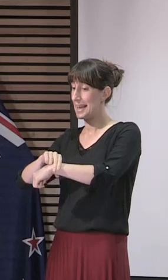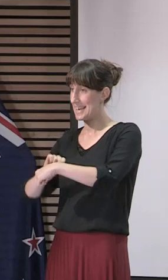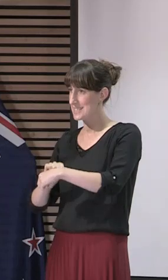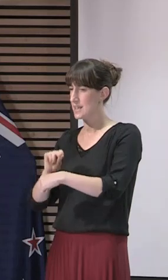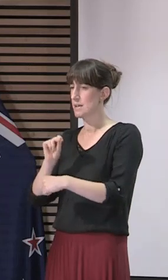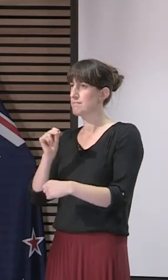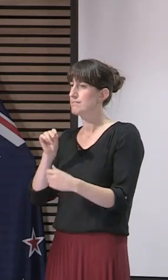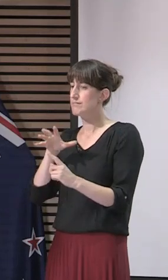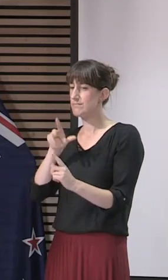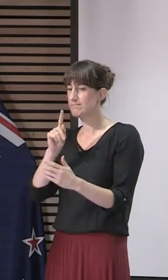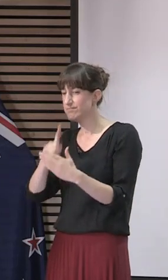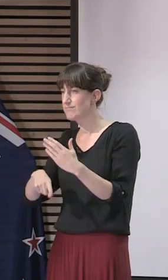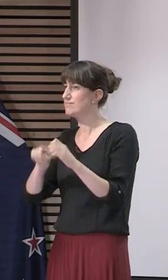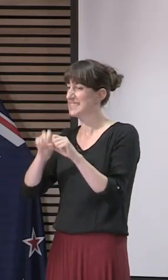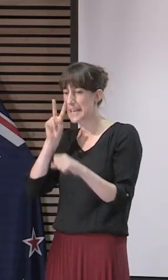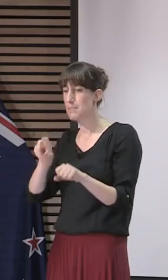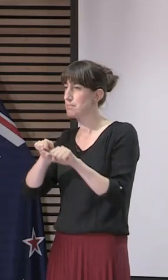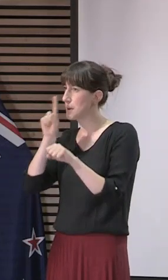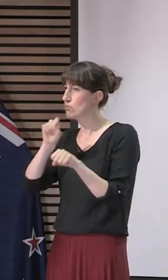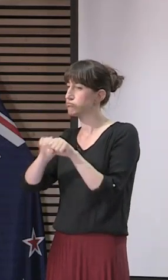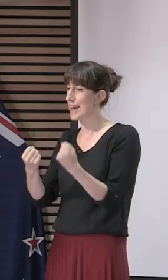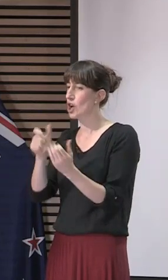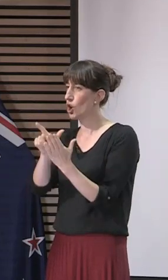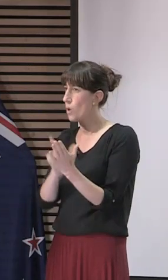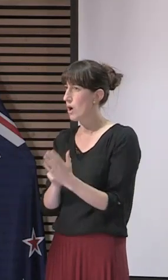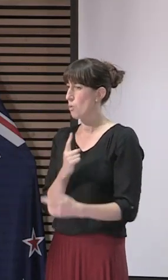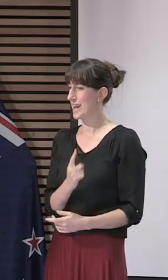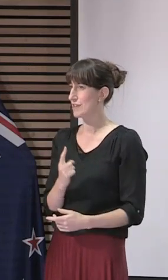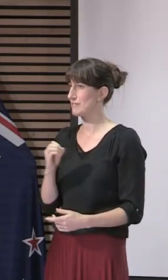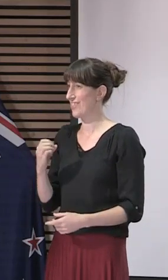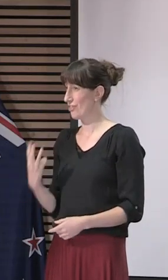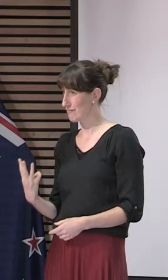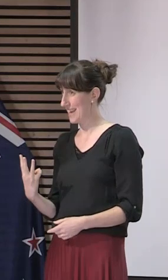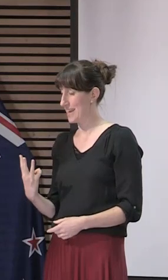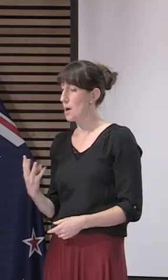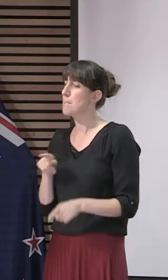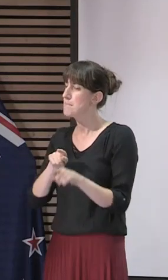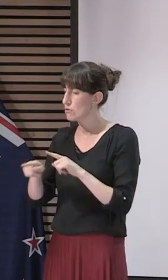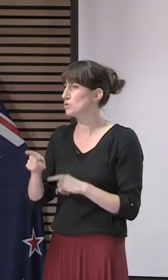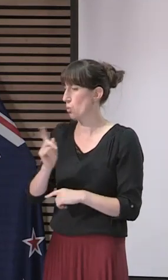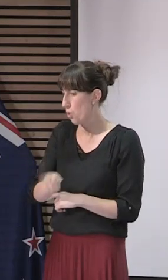mau te take mo te take, ko te take tena kia tiakina tatou, engari kia tere haere ai ta tatou tere ki roto i etahi atu taumata mataara. I tuhia e nga